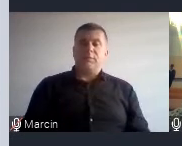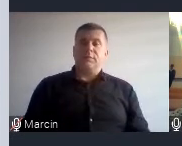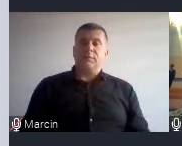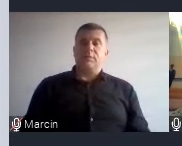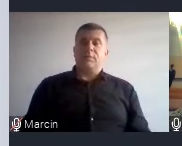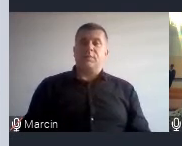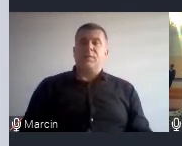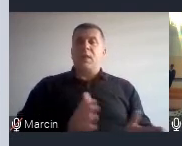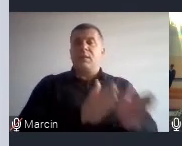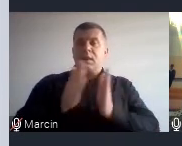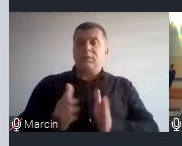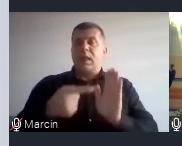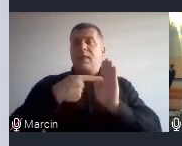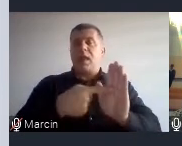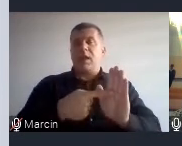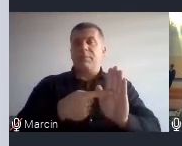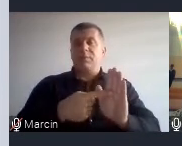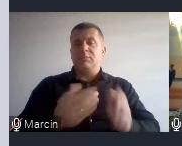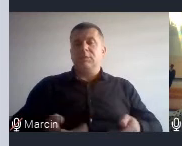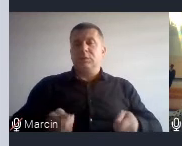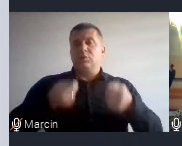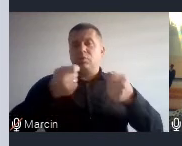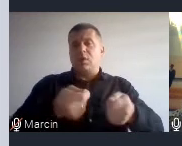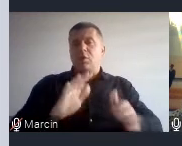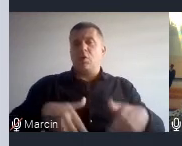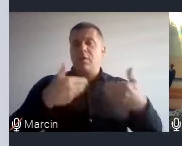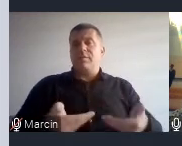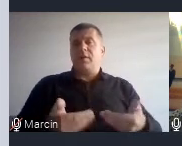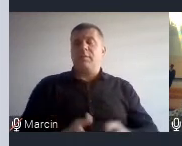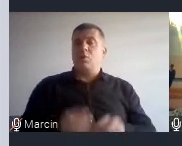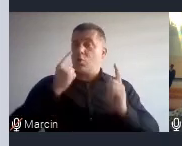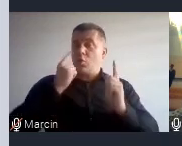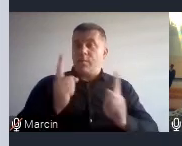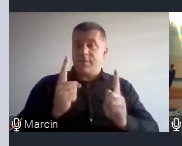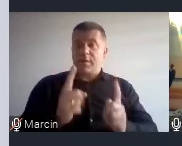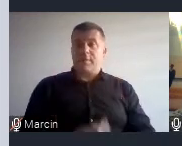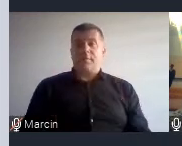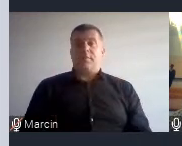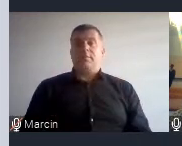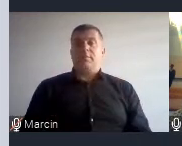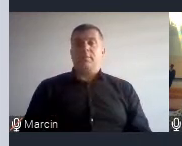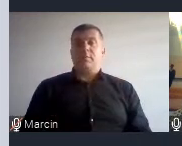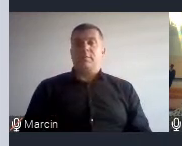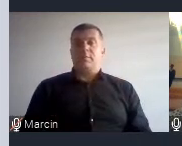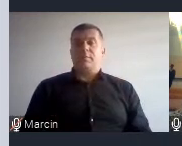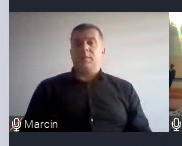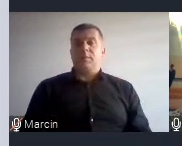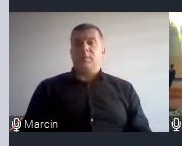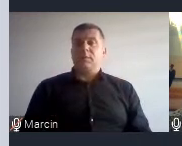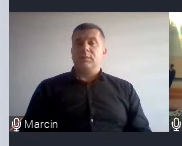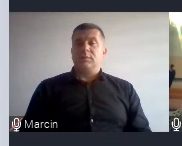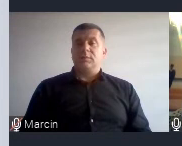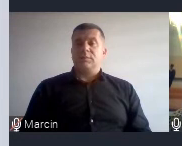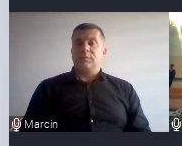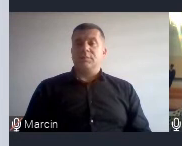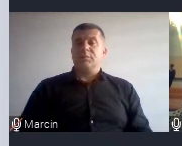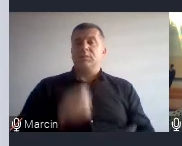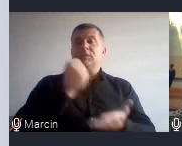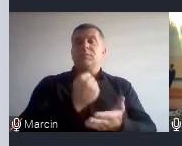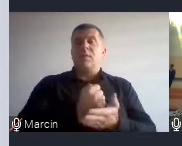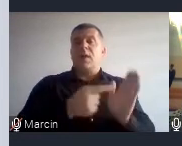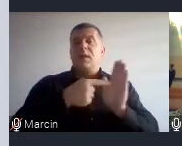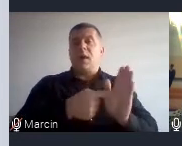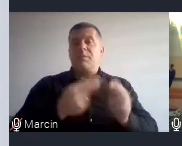Następnie termin składania ofert – uwaga na kwestie związane z terminami publikacji.